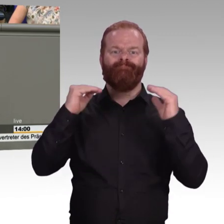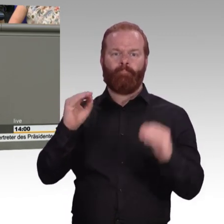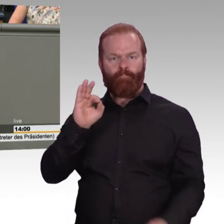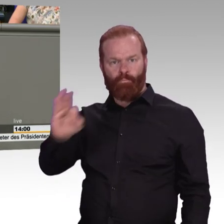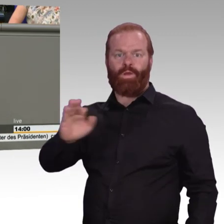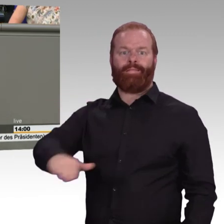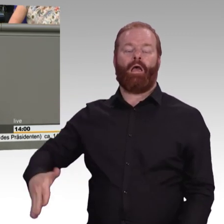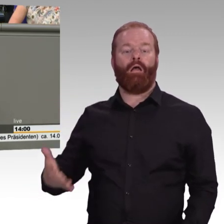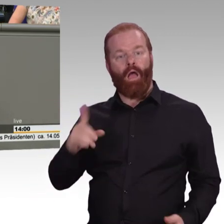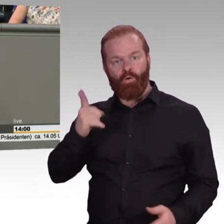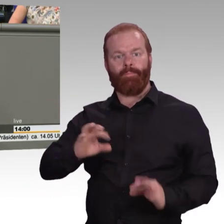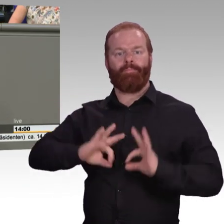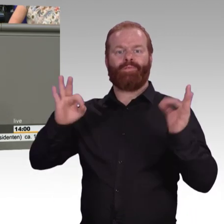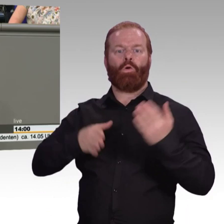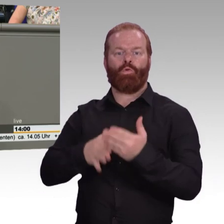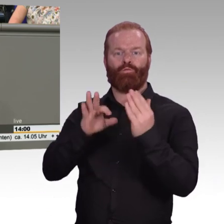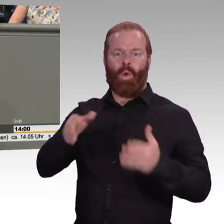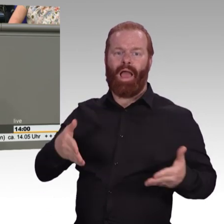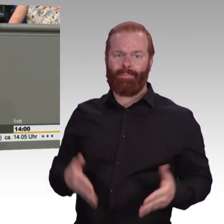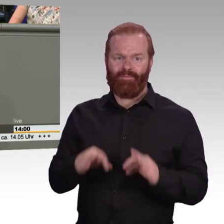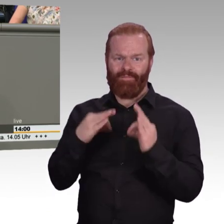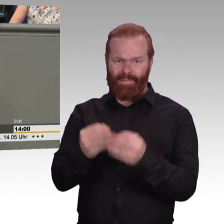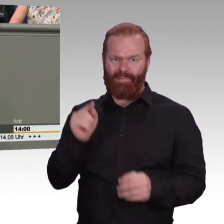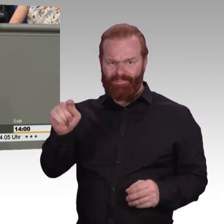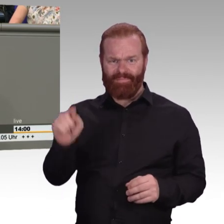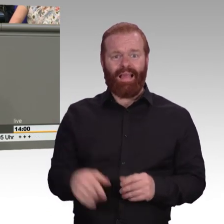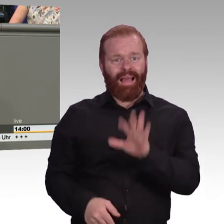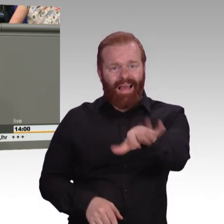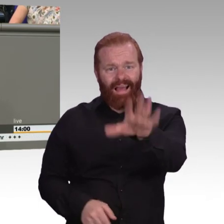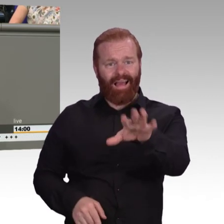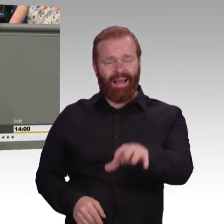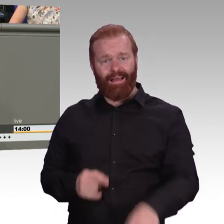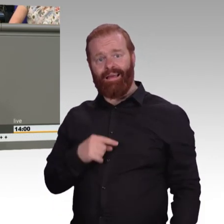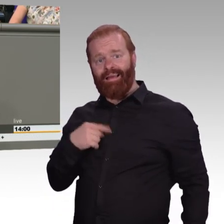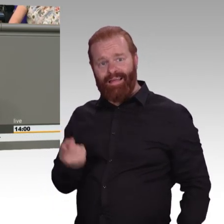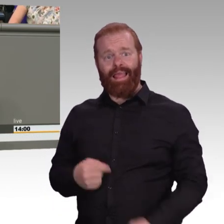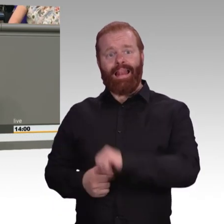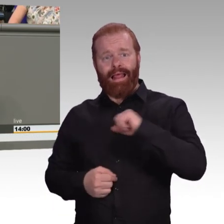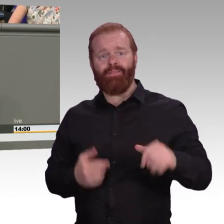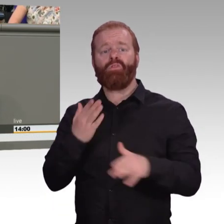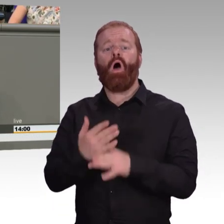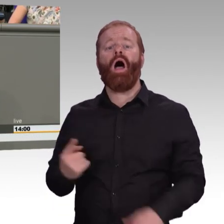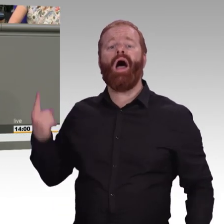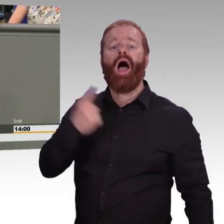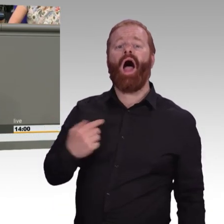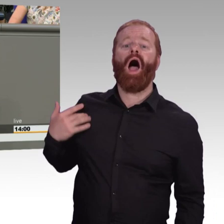Stattdessen gibt es 10 Euro mehr Kindergeld ab Juni, wovon Kinder in Hartz IV Bedarfsgemeinschaften nichts,